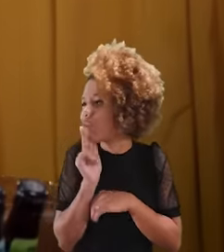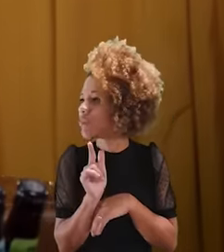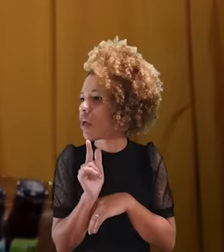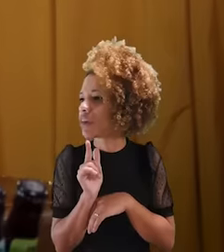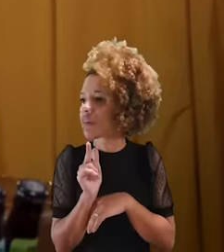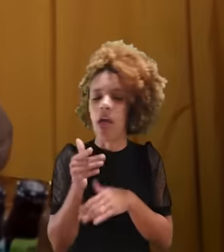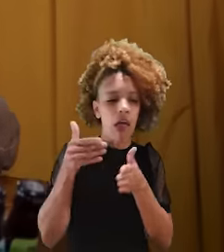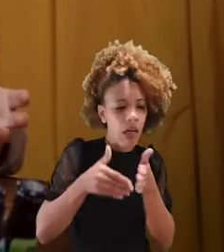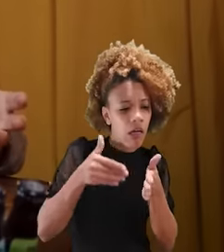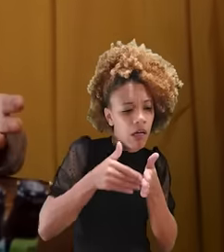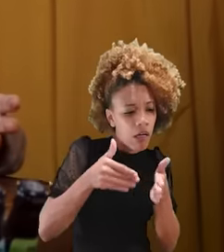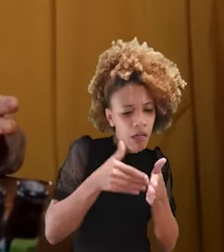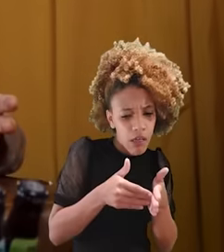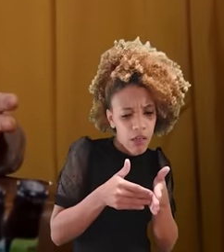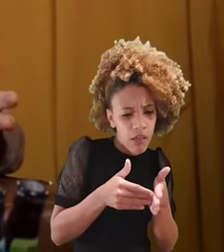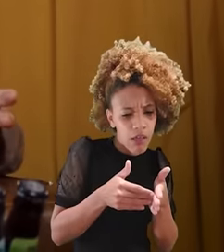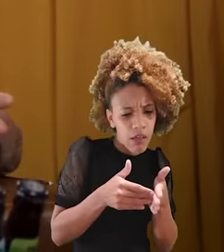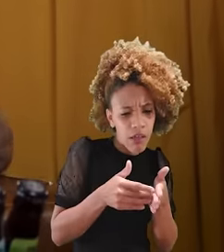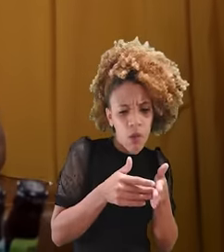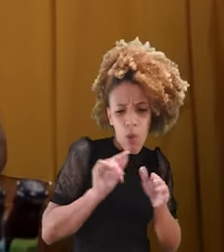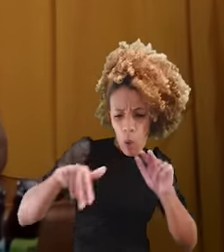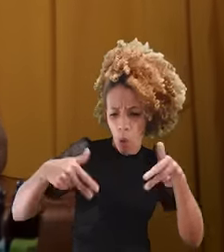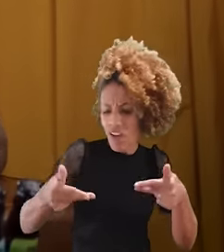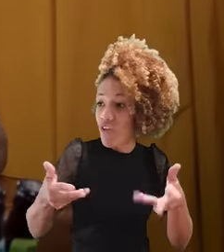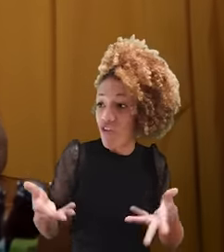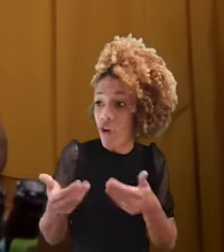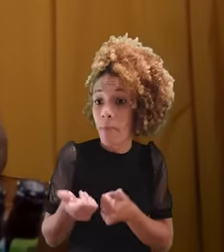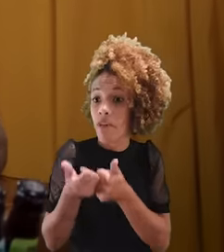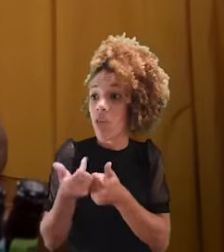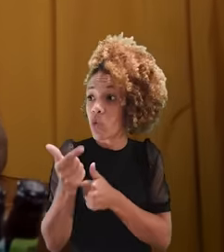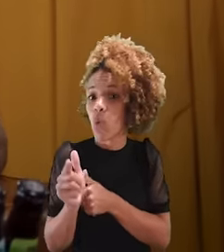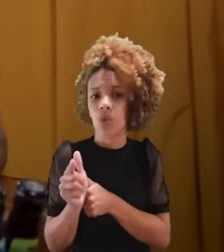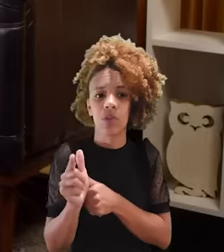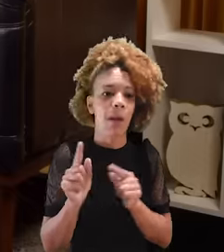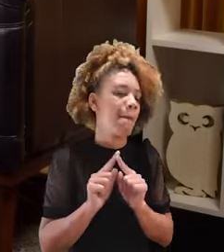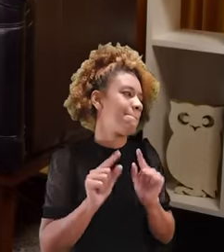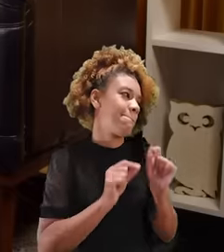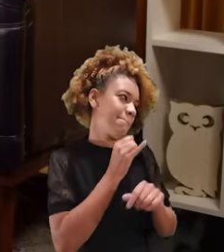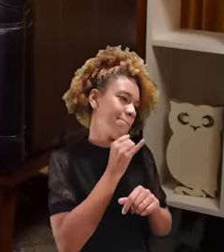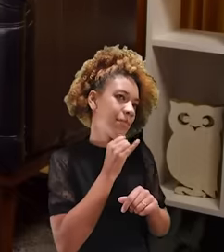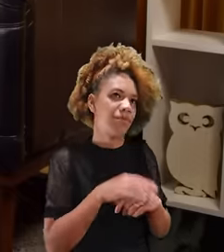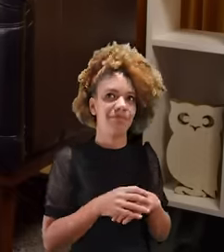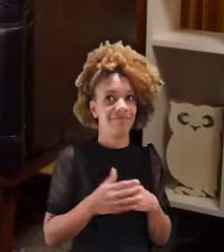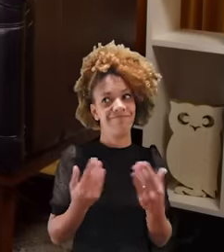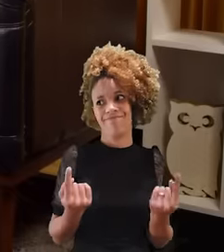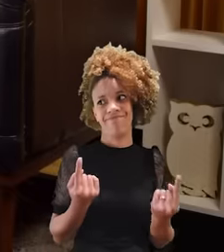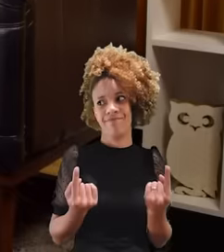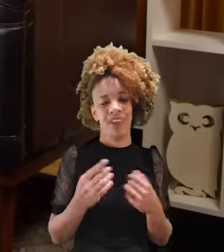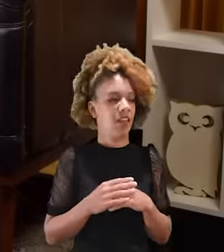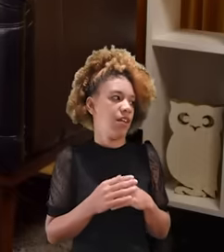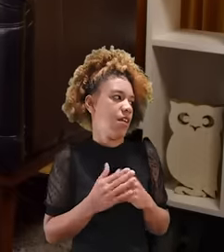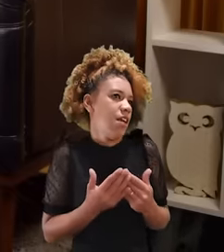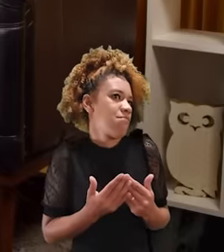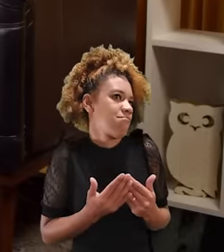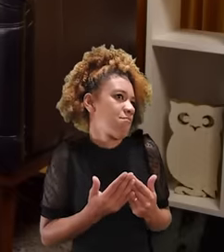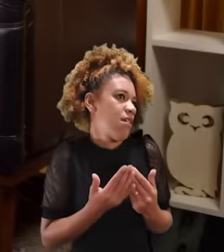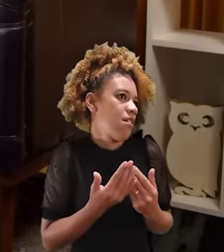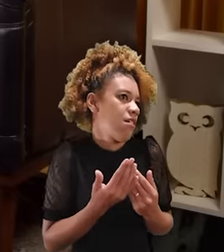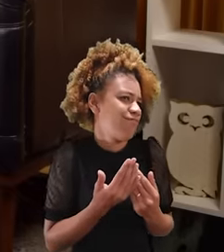combater um genocídio fomentando o outro mas é a coisa do não não isso isso não faz não faz o menor